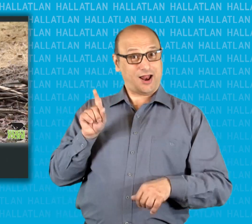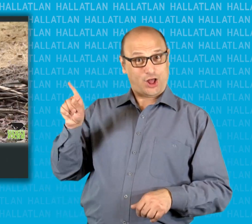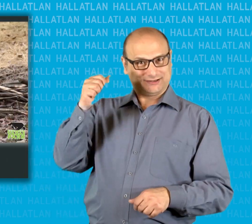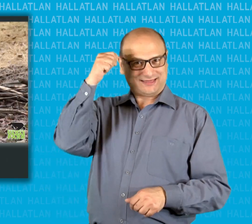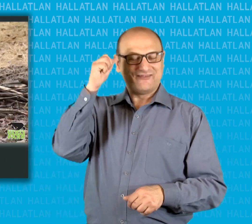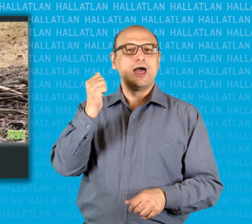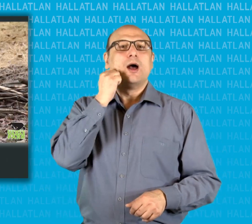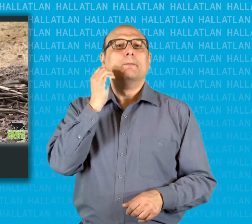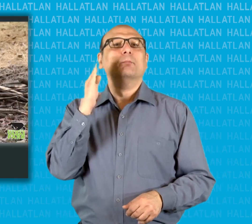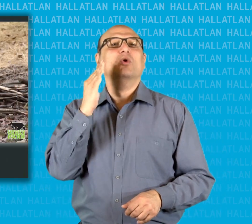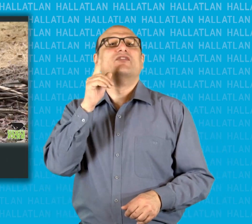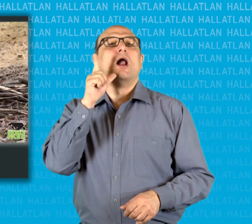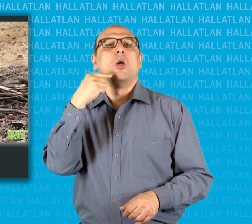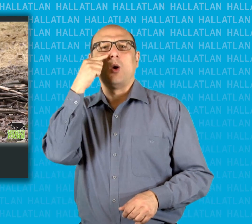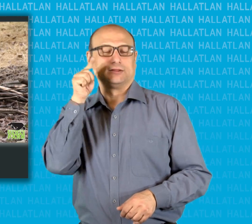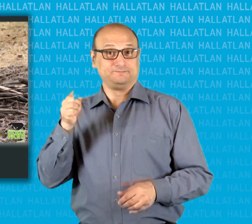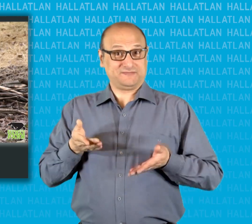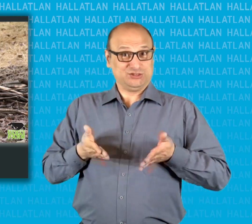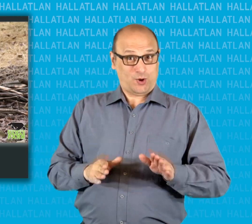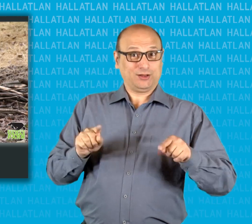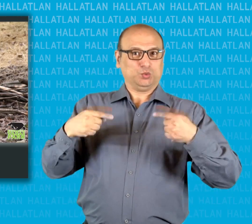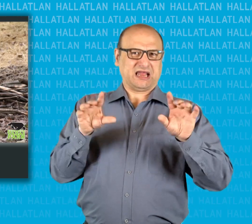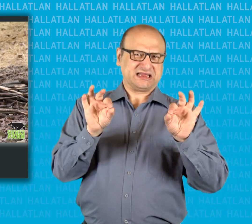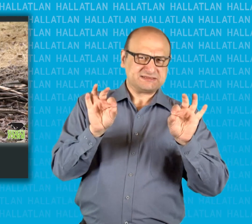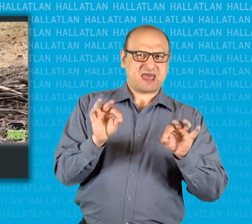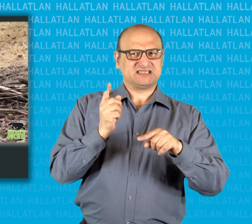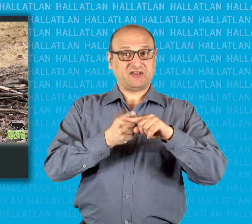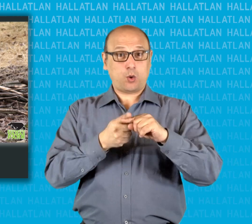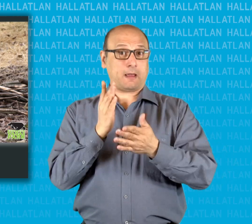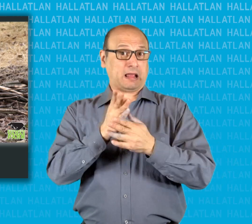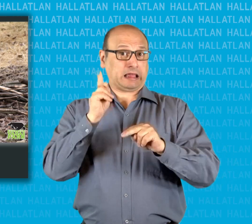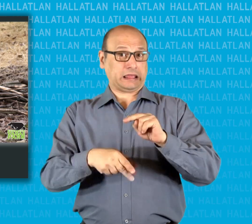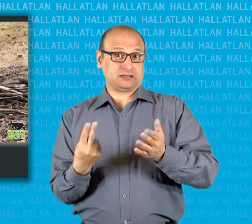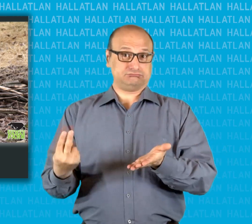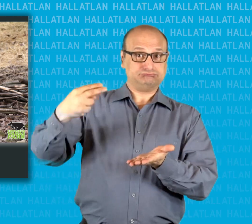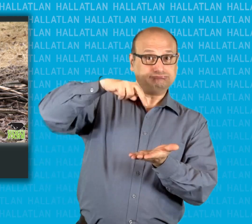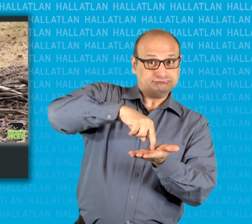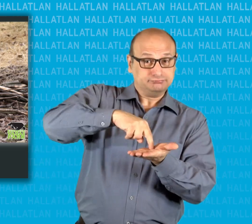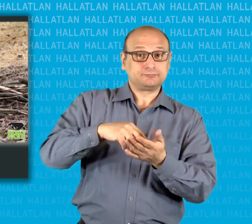A muflon születésük után 10-30 perccel már lábra álltak,